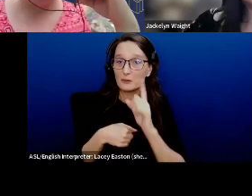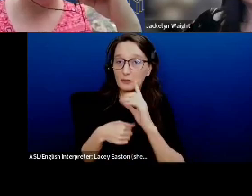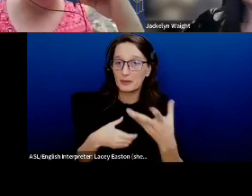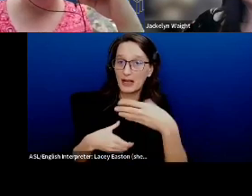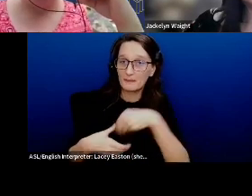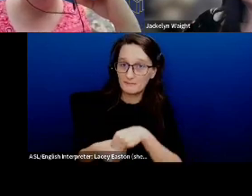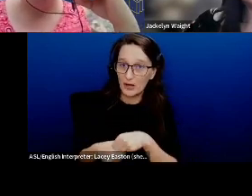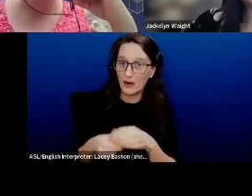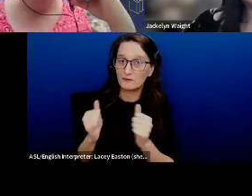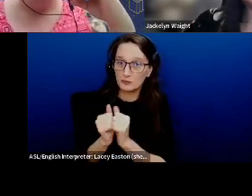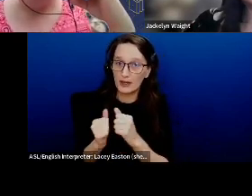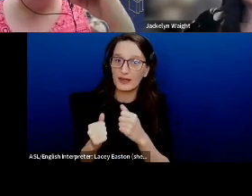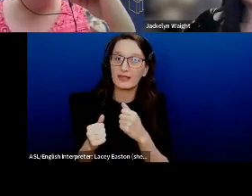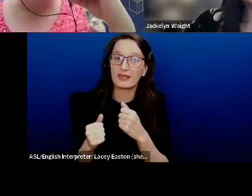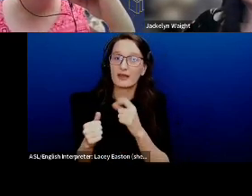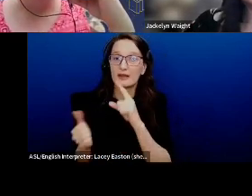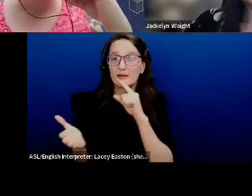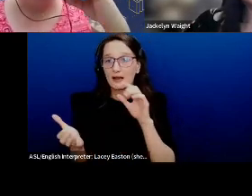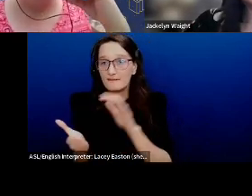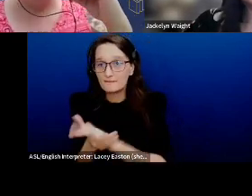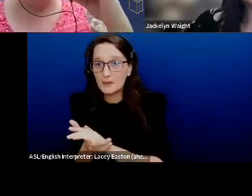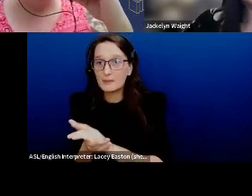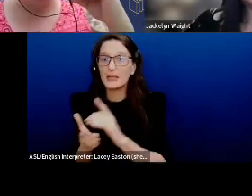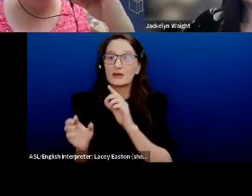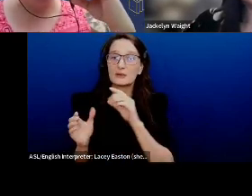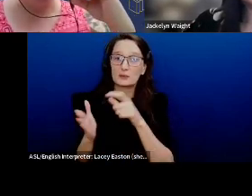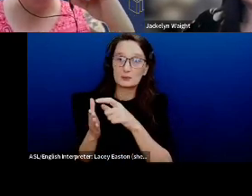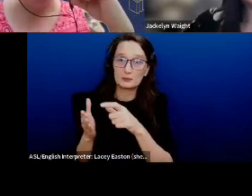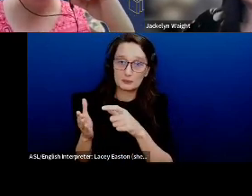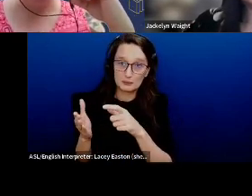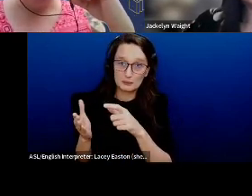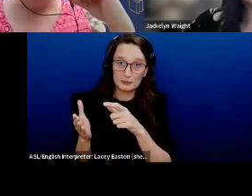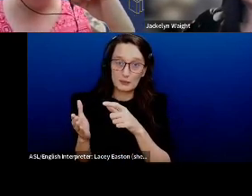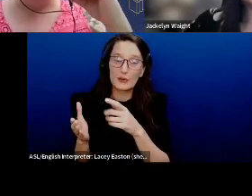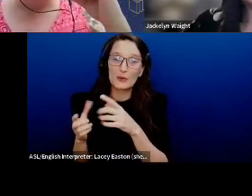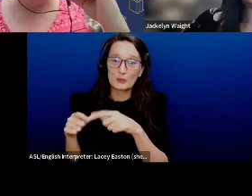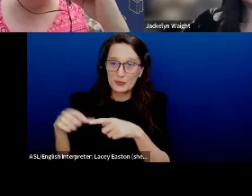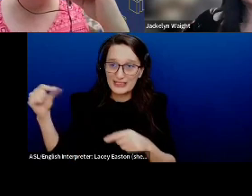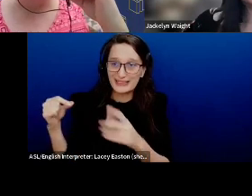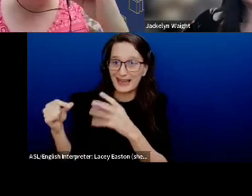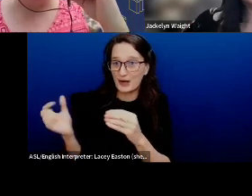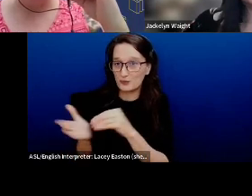y letra grande. Los clientes también pueden realizar pedidos en este punto, pero el contenido seguirá